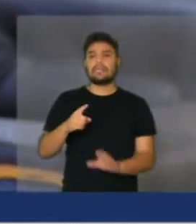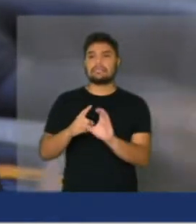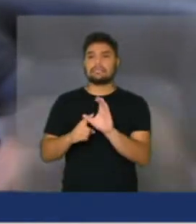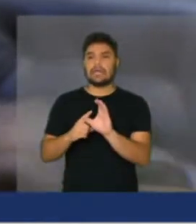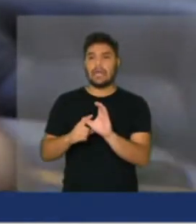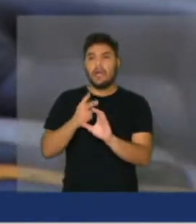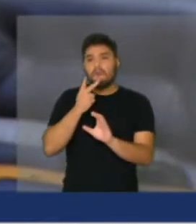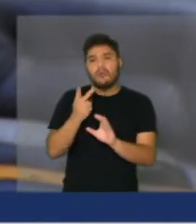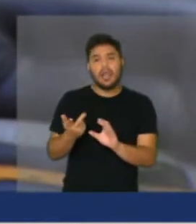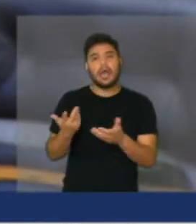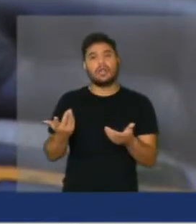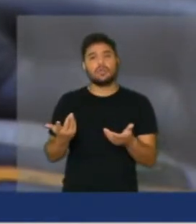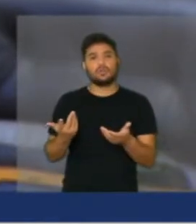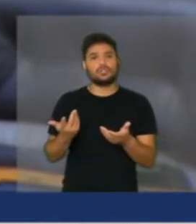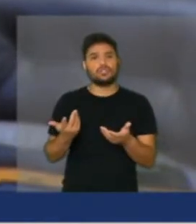PARTICULAR, COMO É O RECURSO DO MINISTRO QUE FOI